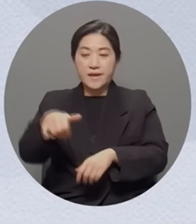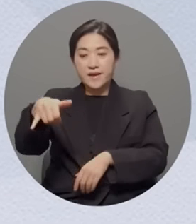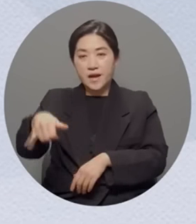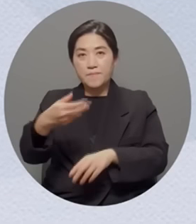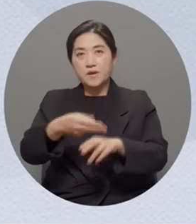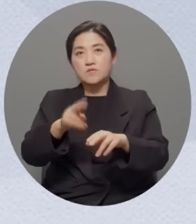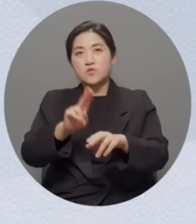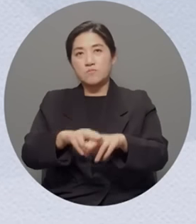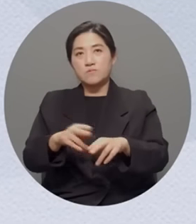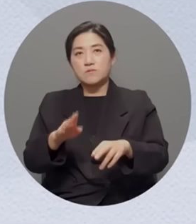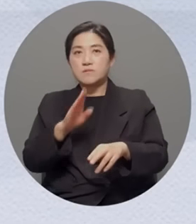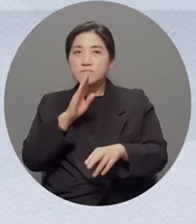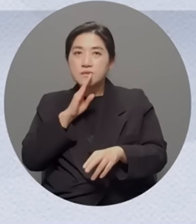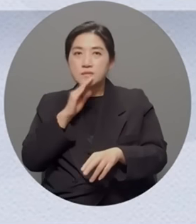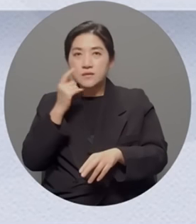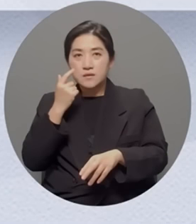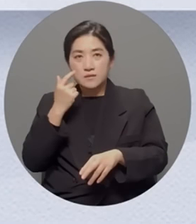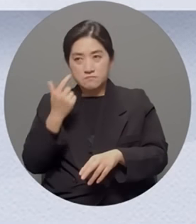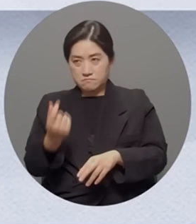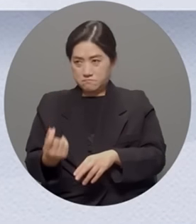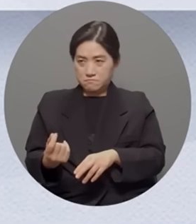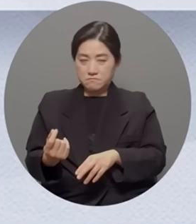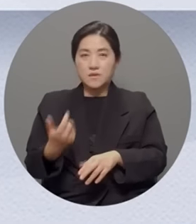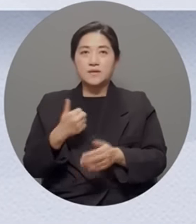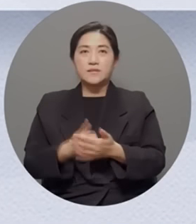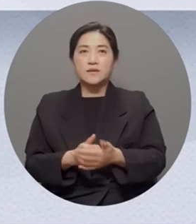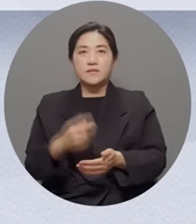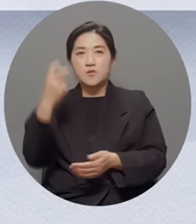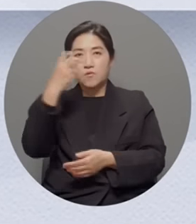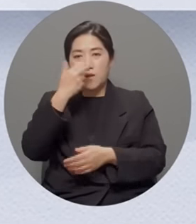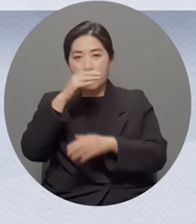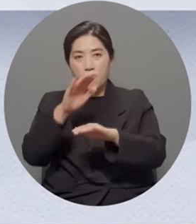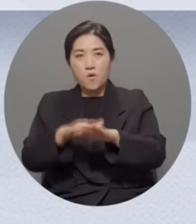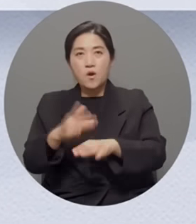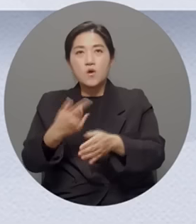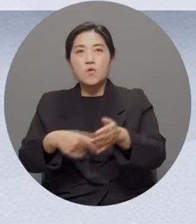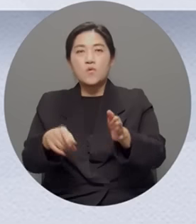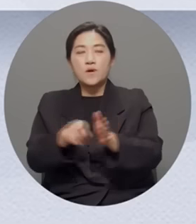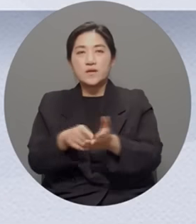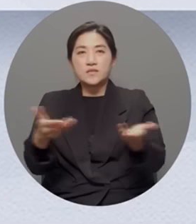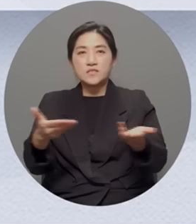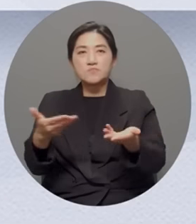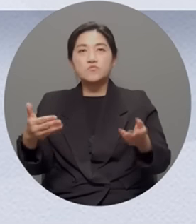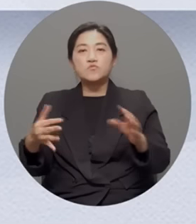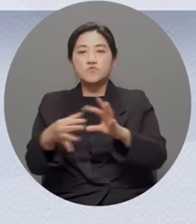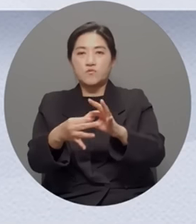대통령실이 가방을 선물로 규정한 게 맞냐는 지적이 나왔고 이를 관리, 보관하기